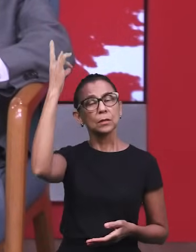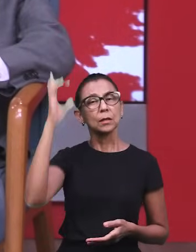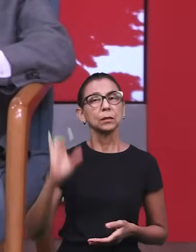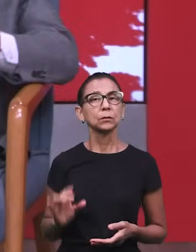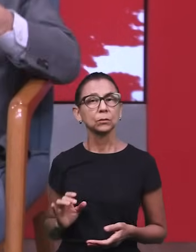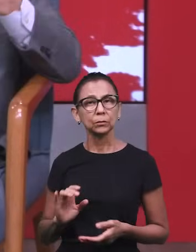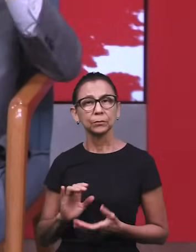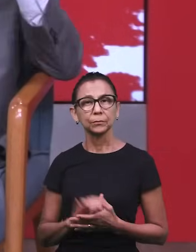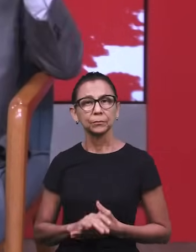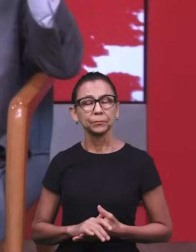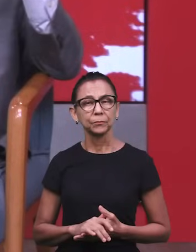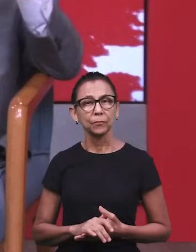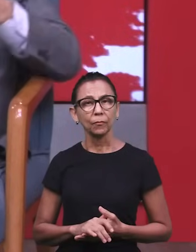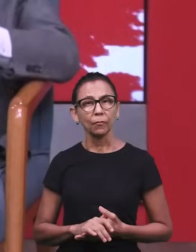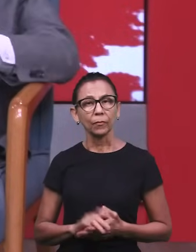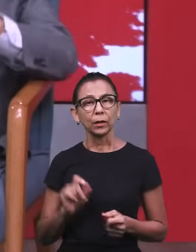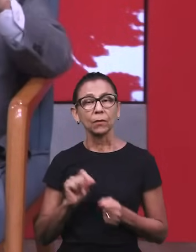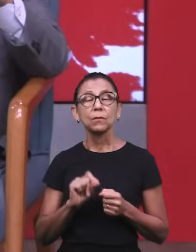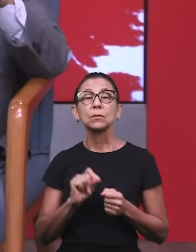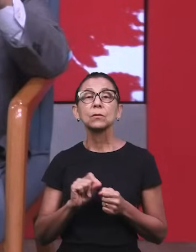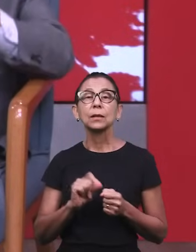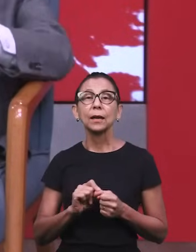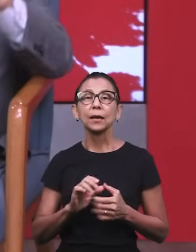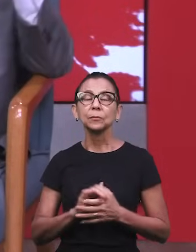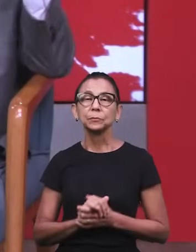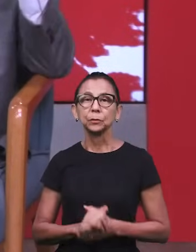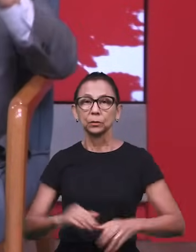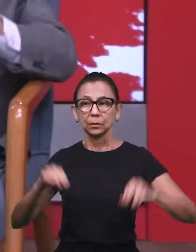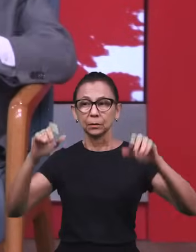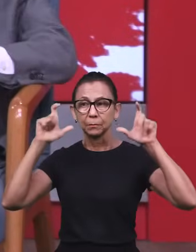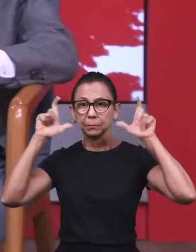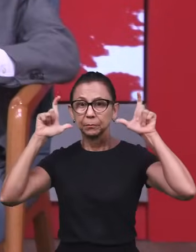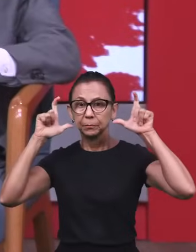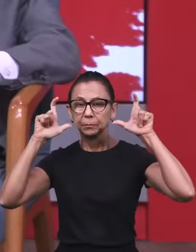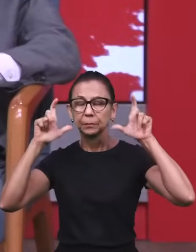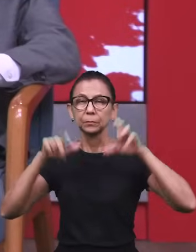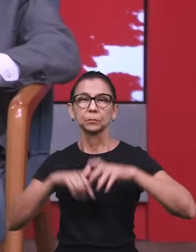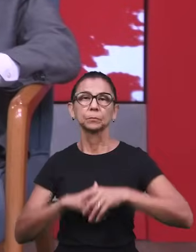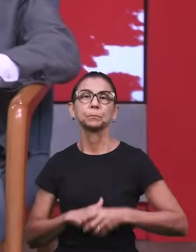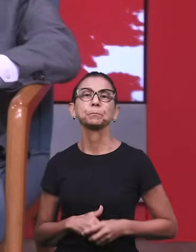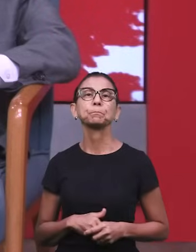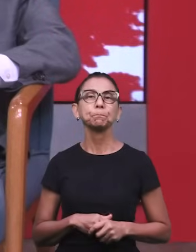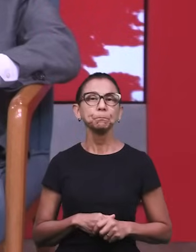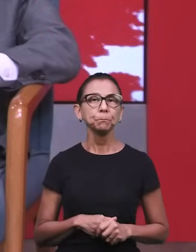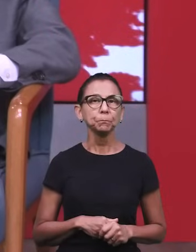um despertamento Nós lembramos que no segundo Trombetas e festas nós tivemos um despertamento